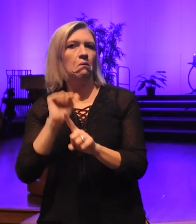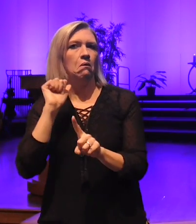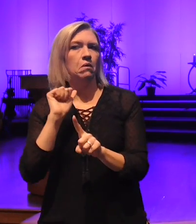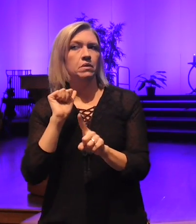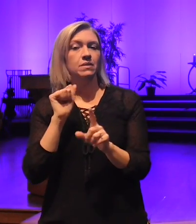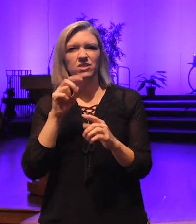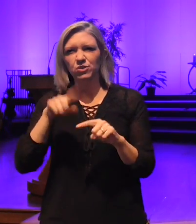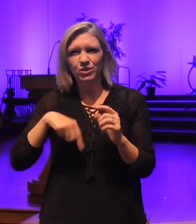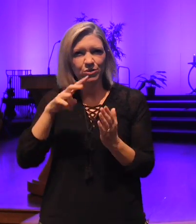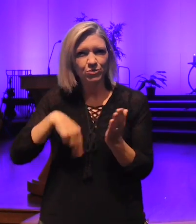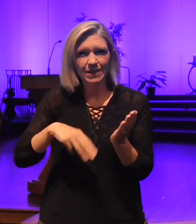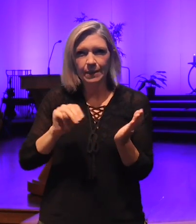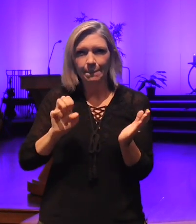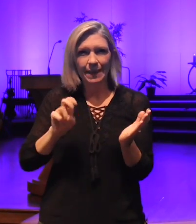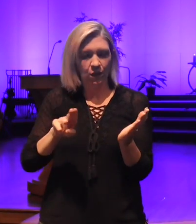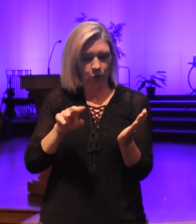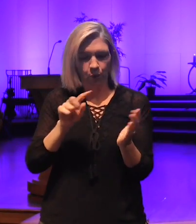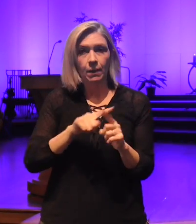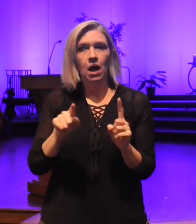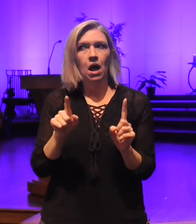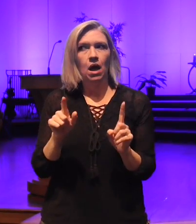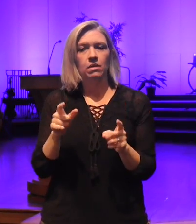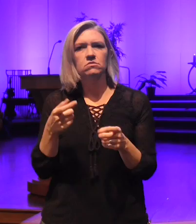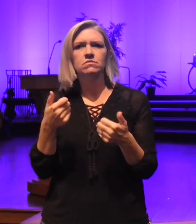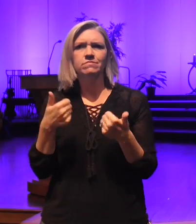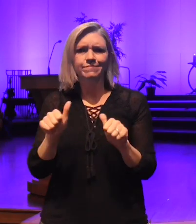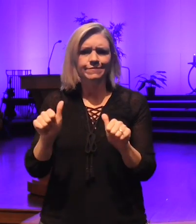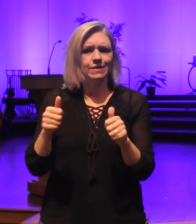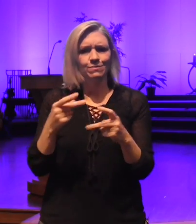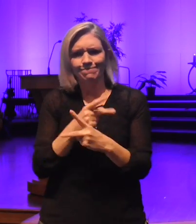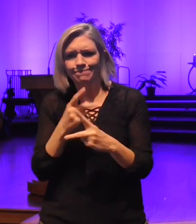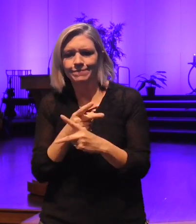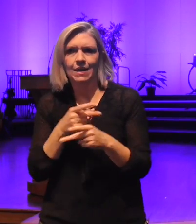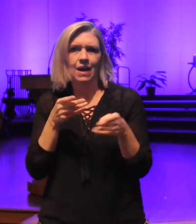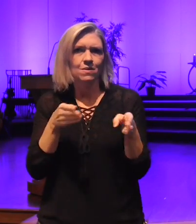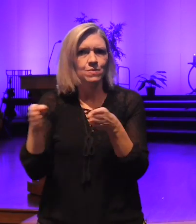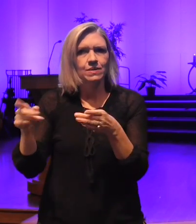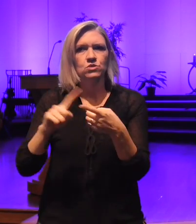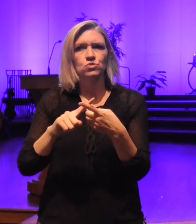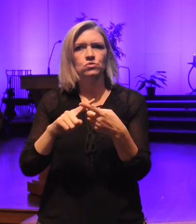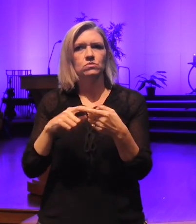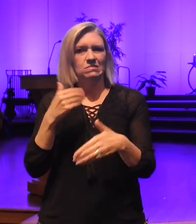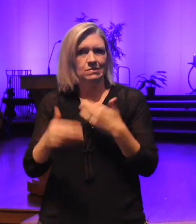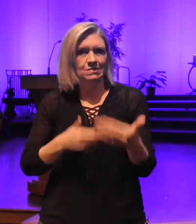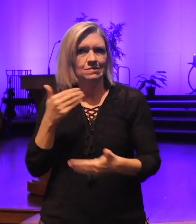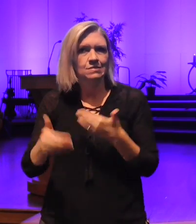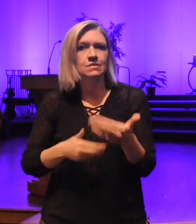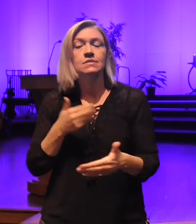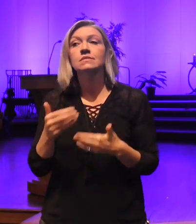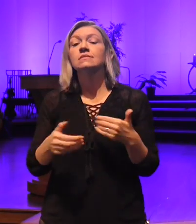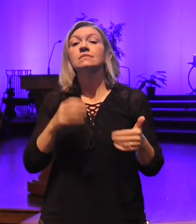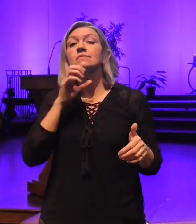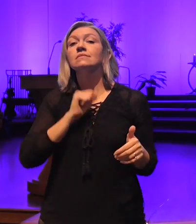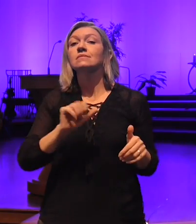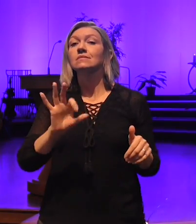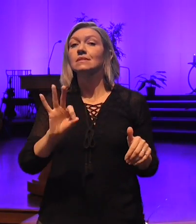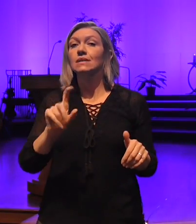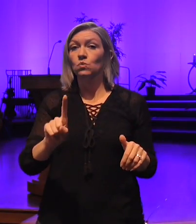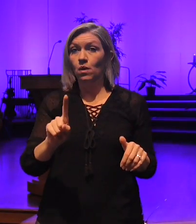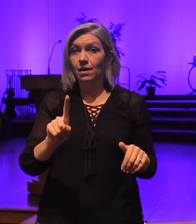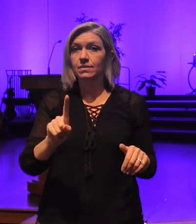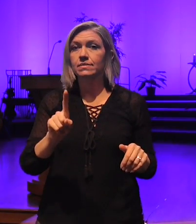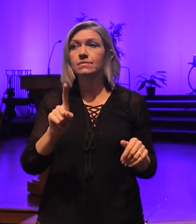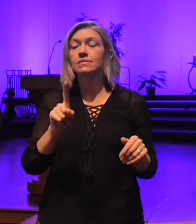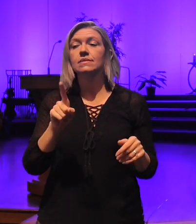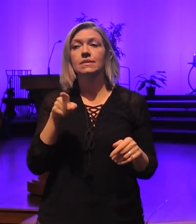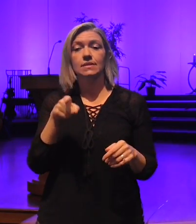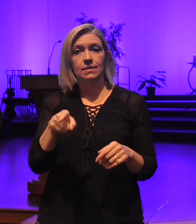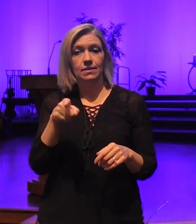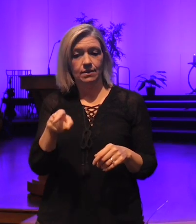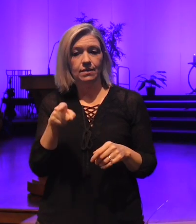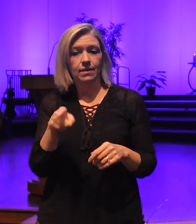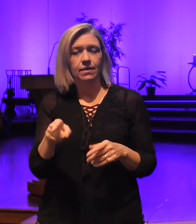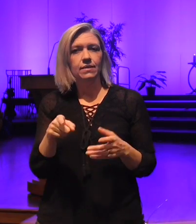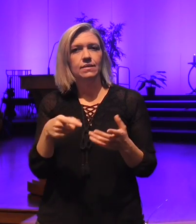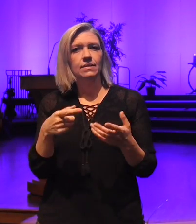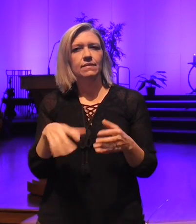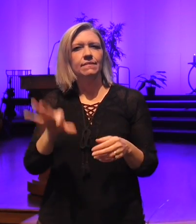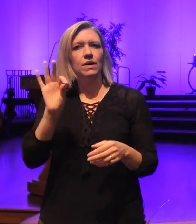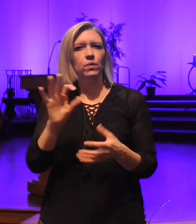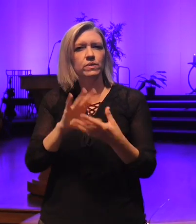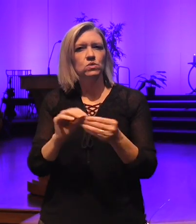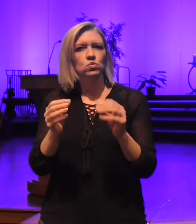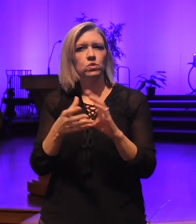firmar. su nombre y así lo logró pero a los 91 años se topó con la historia de George Dosson quien era